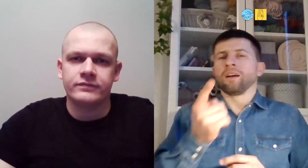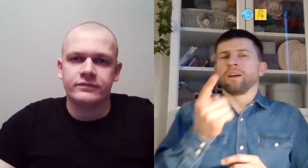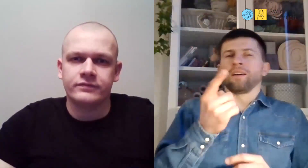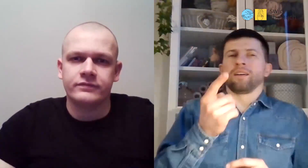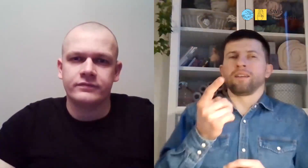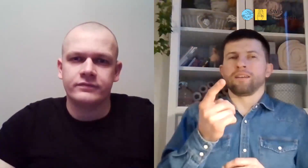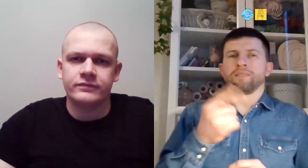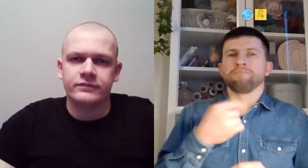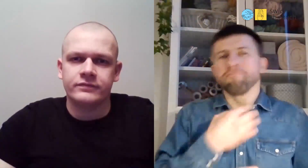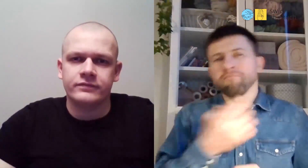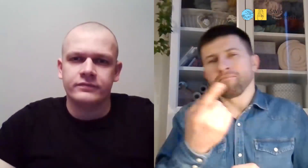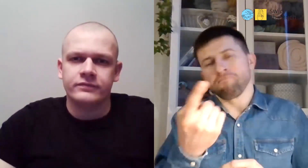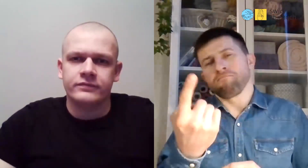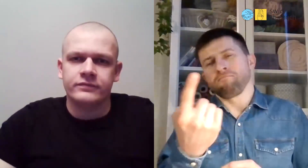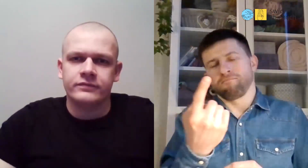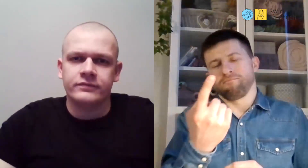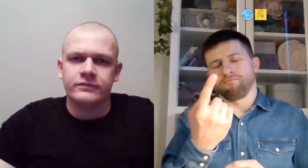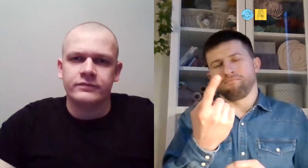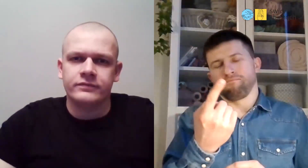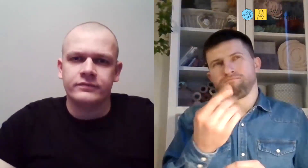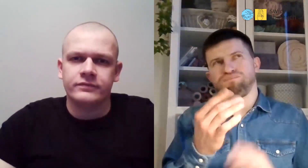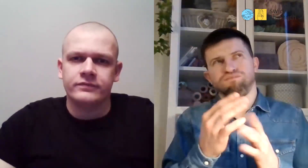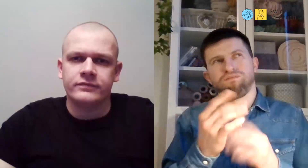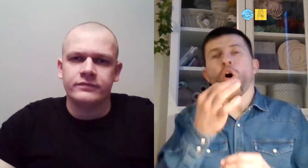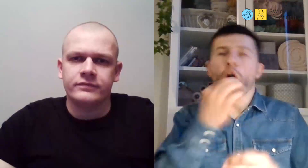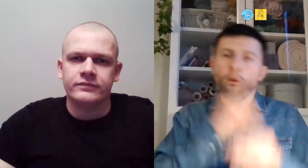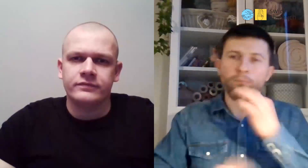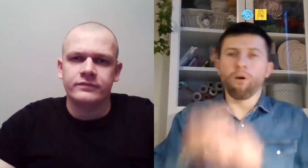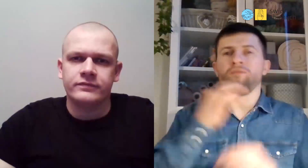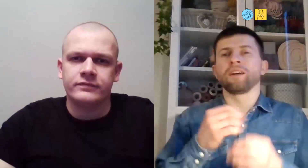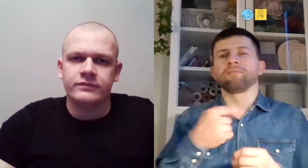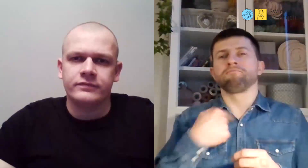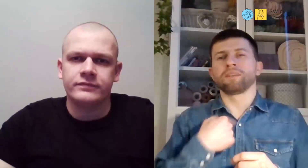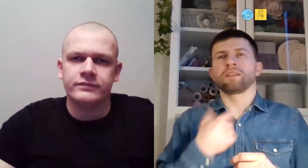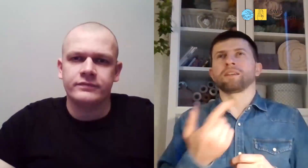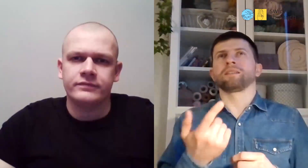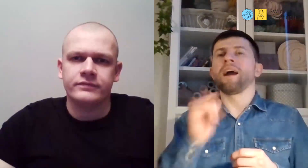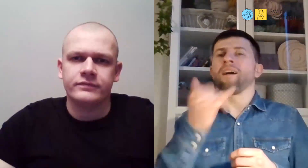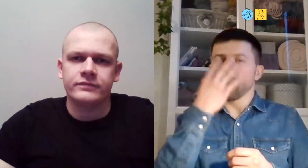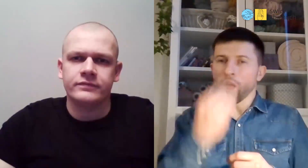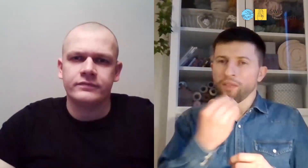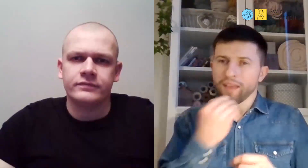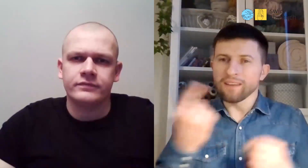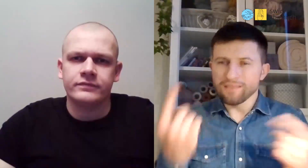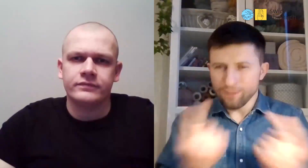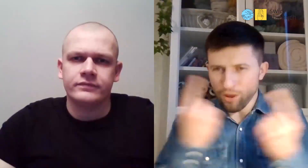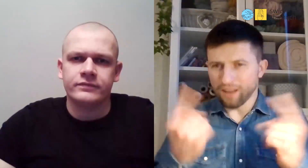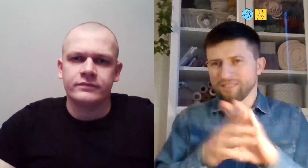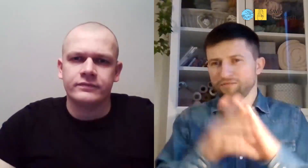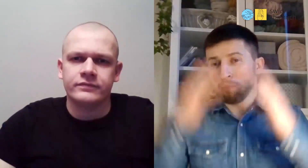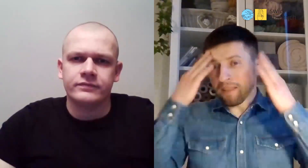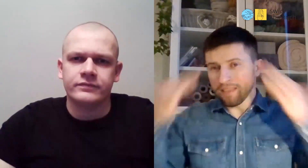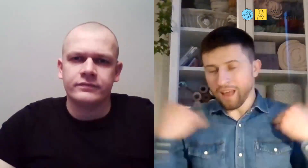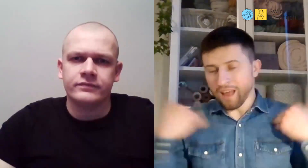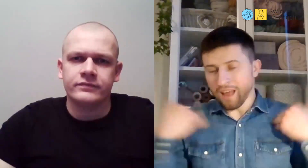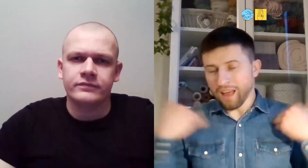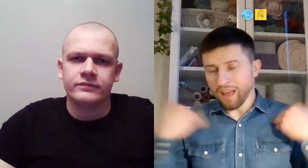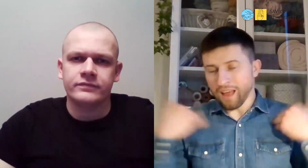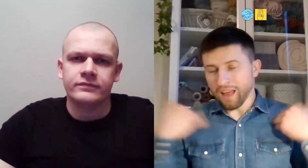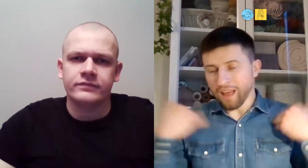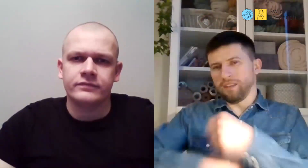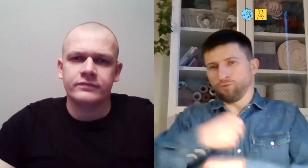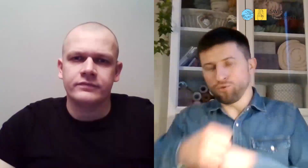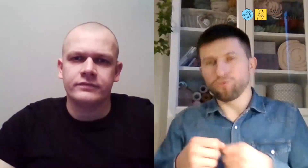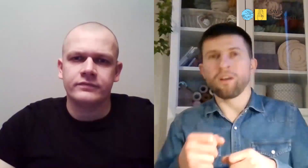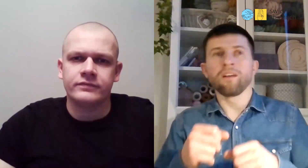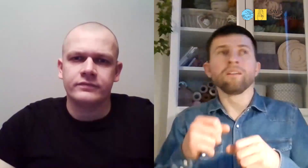Opowiedz mi, jak wygląda sytuacja w szpitalu, w którym pracujesz?